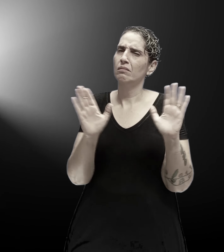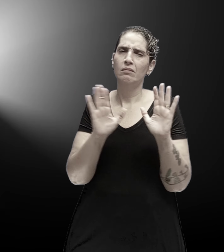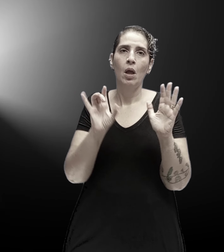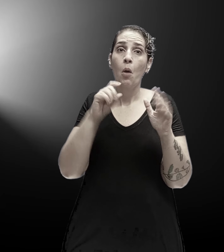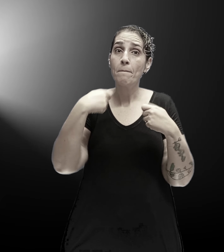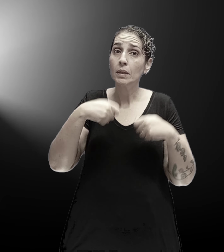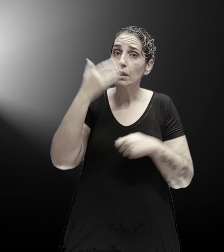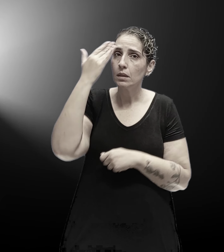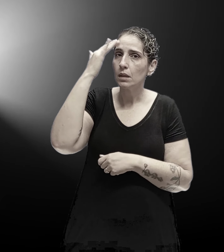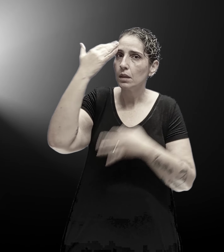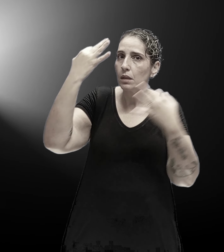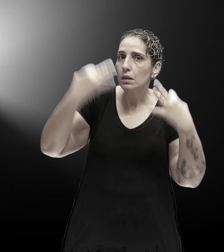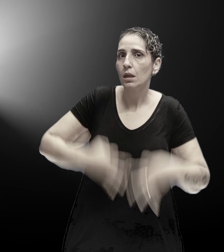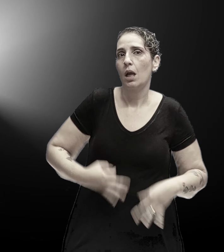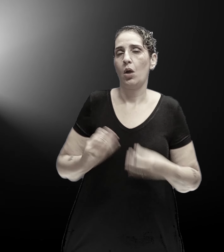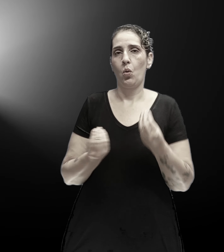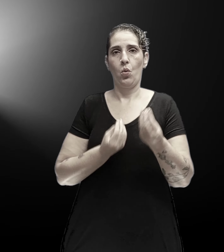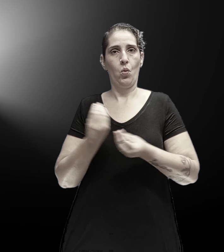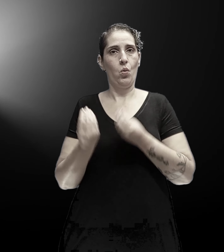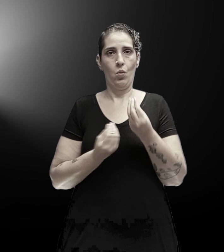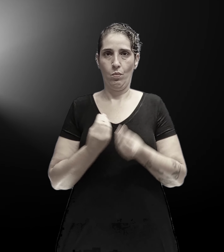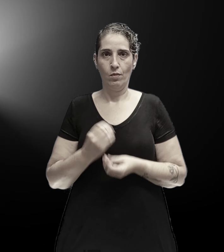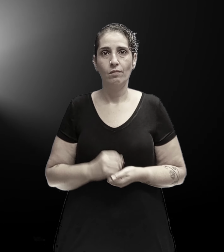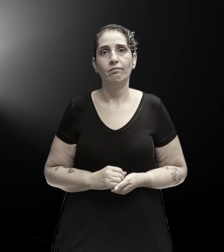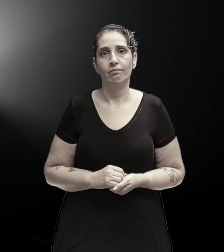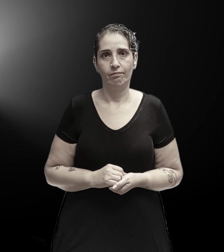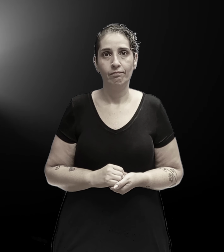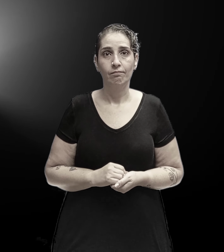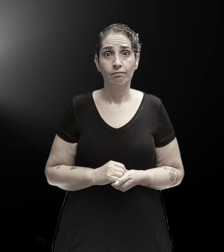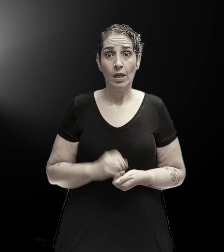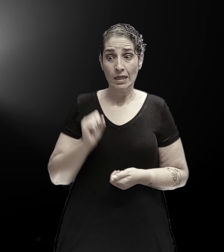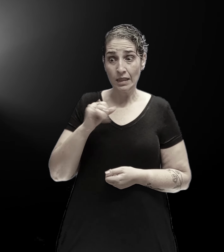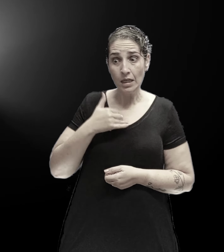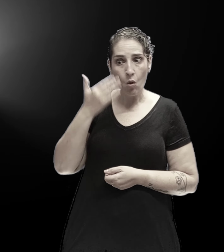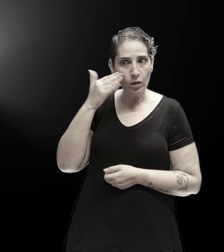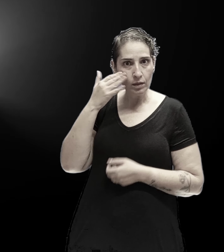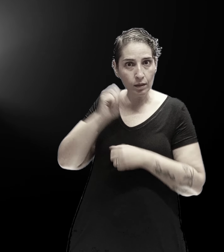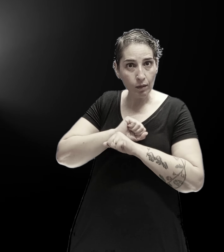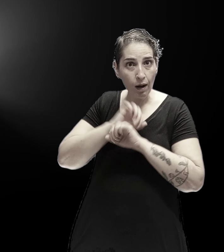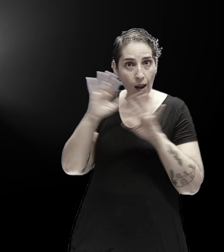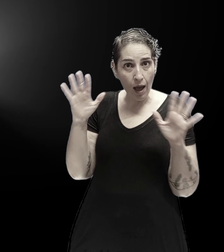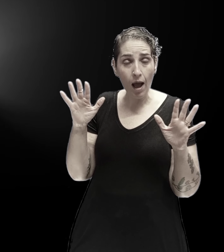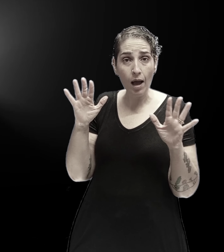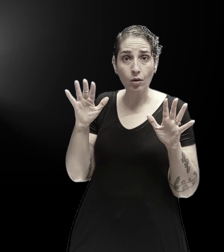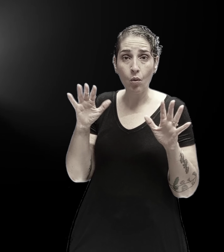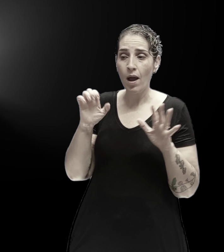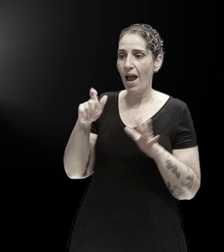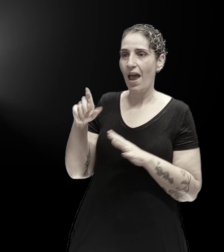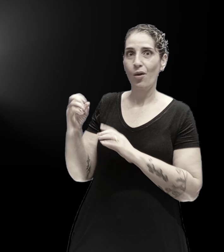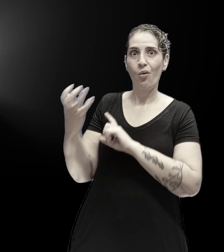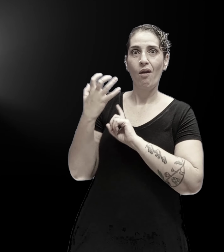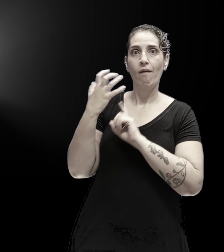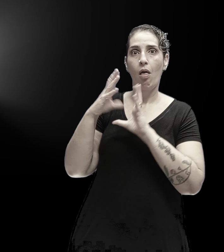É necessário compreendê lo. Esta compreensão dissolve sua influência